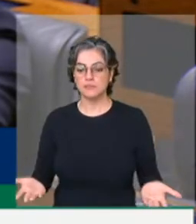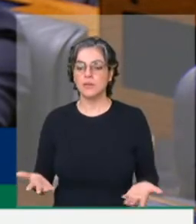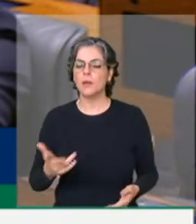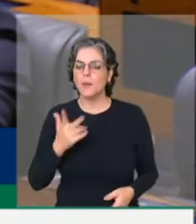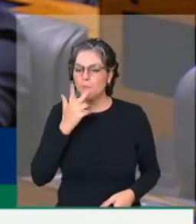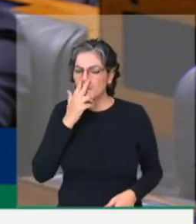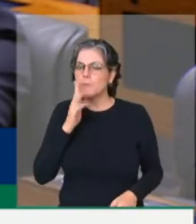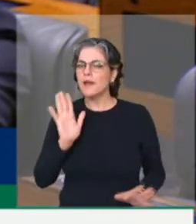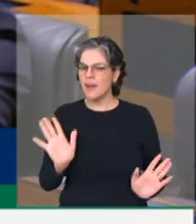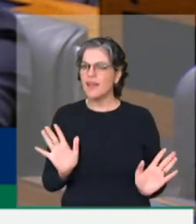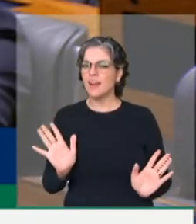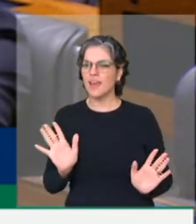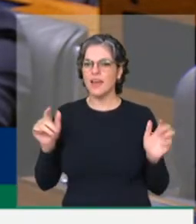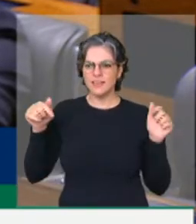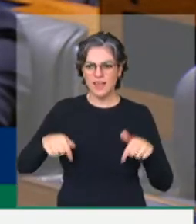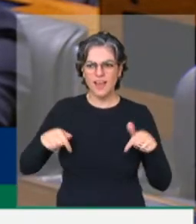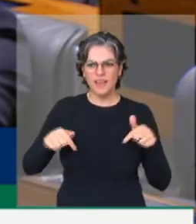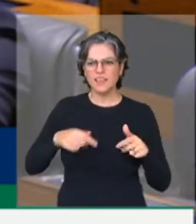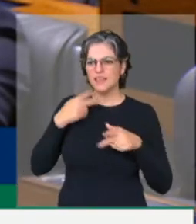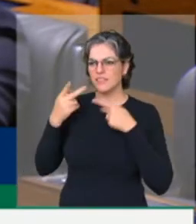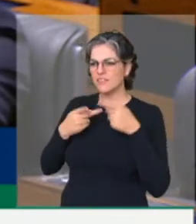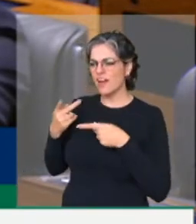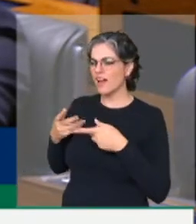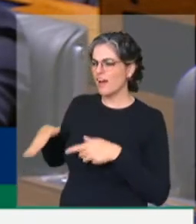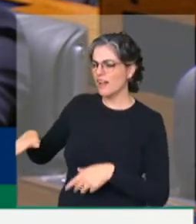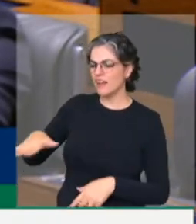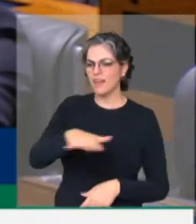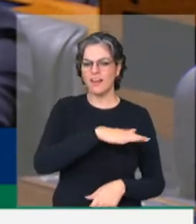OS COLEGAS COM OS PARLAMENTARES UM BICHO PAPÃO. MAS NÓS TIVEMOS UMA CRISE